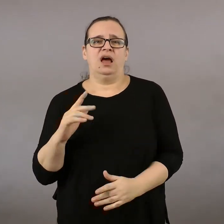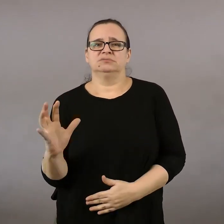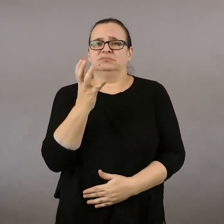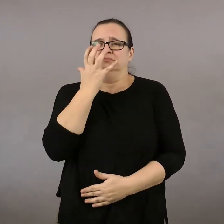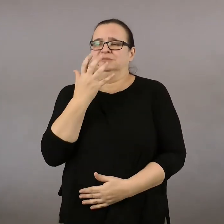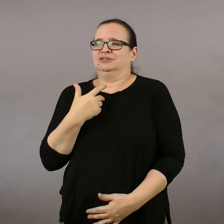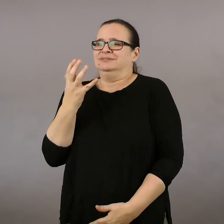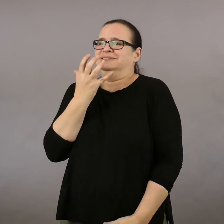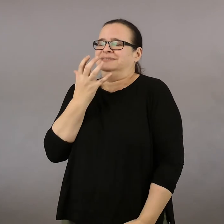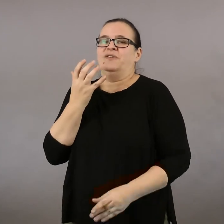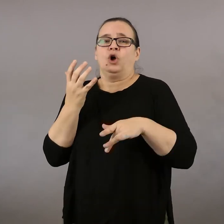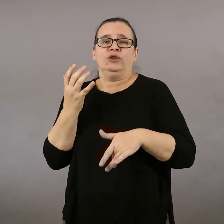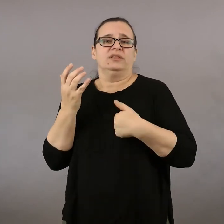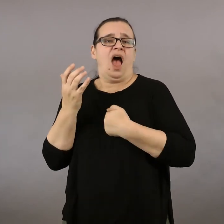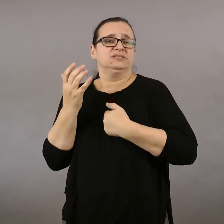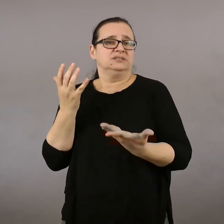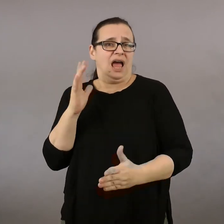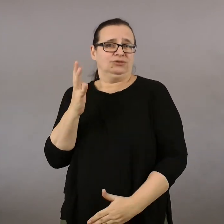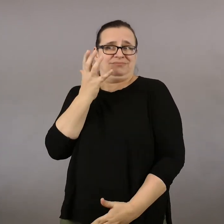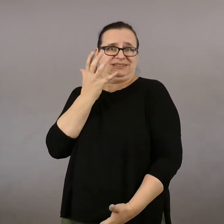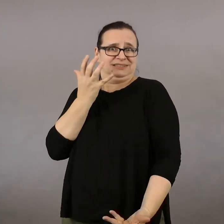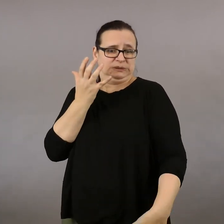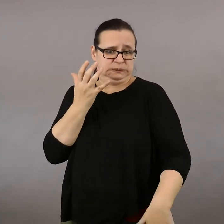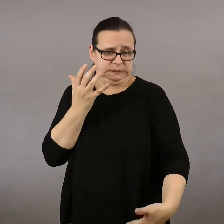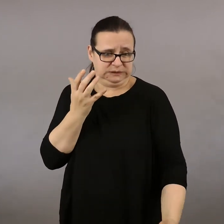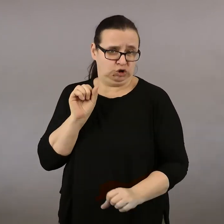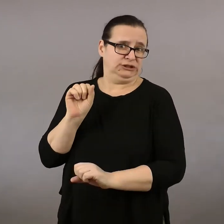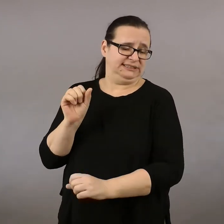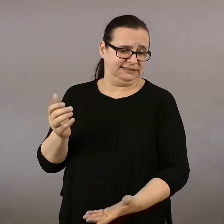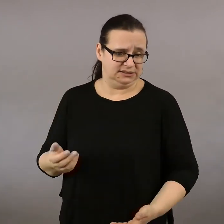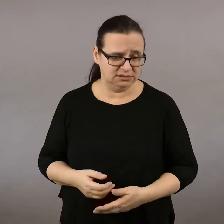Muss ich mich manchmal schützen, eine Maske aufsetzen